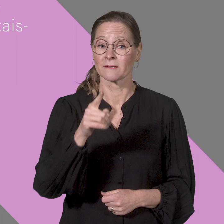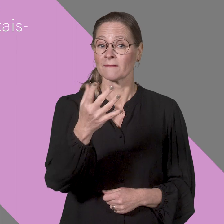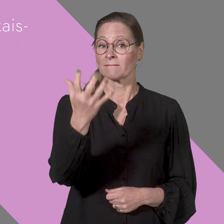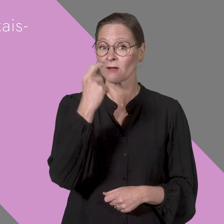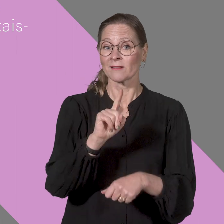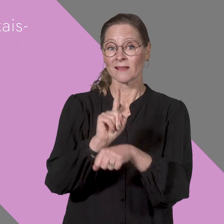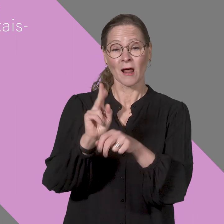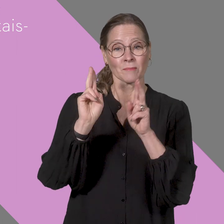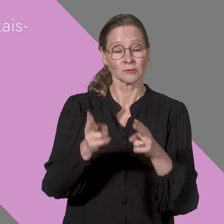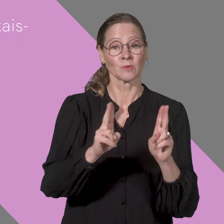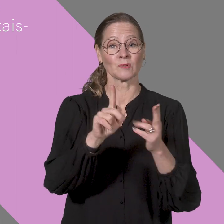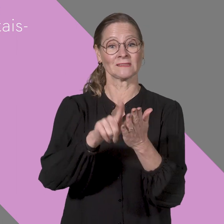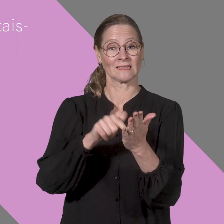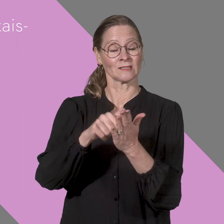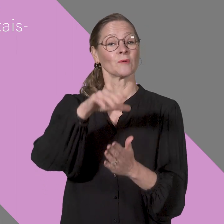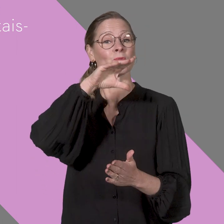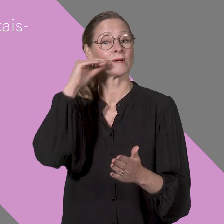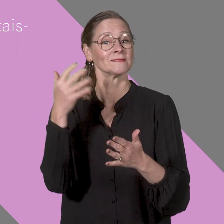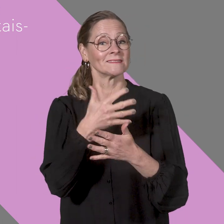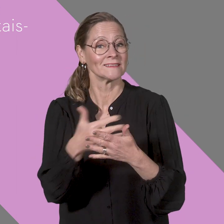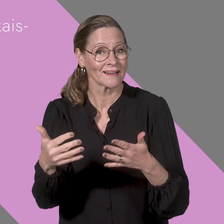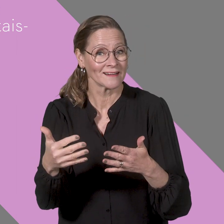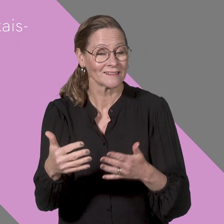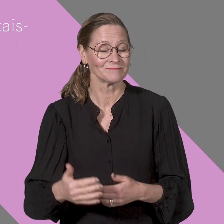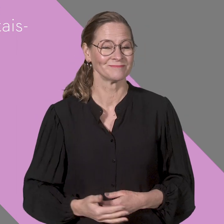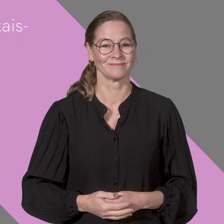Voit tilata uutiskirjeen myös ruotsinkielisenä.